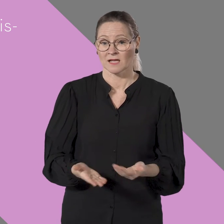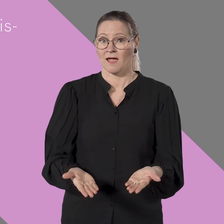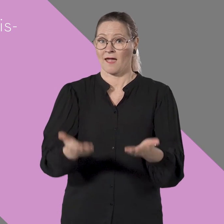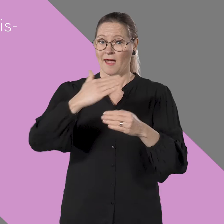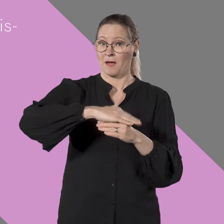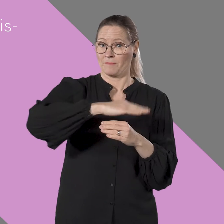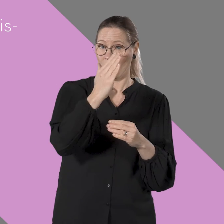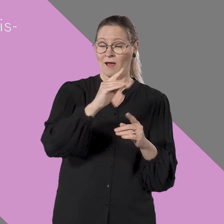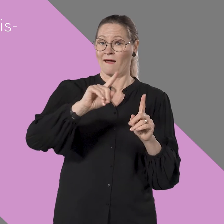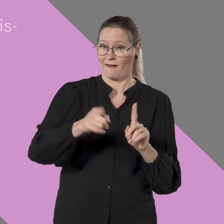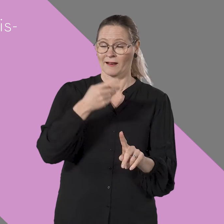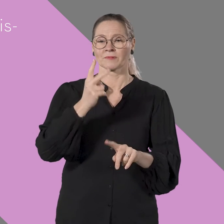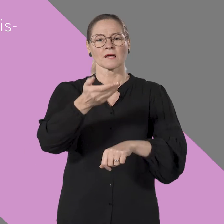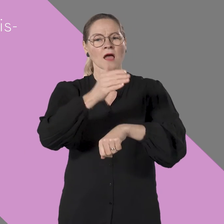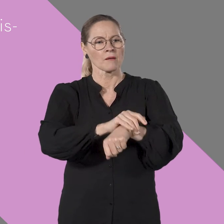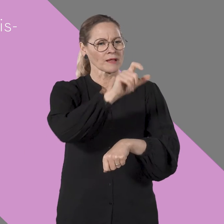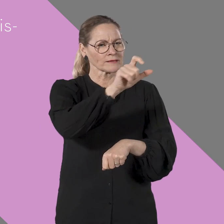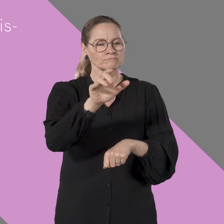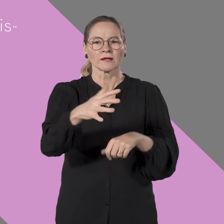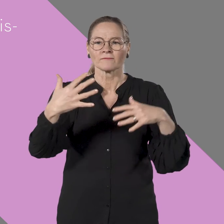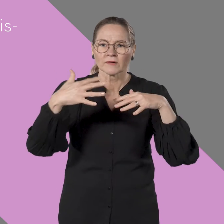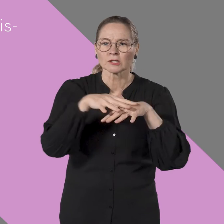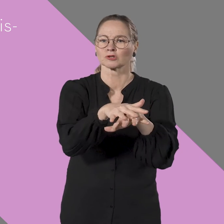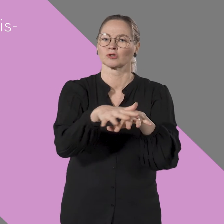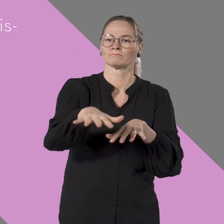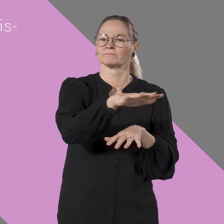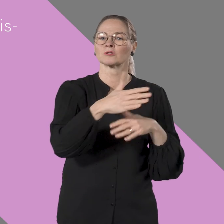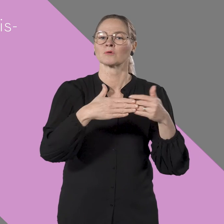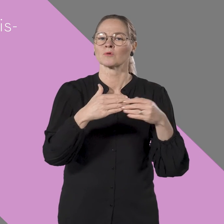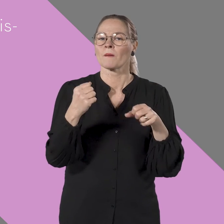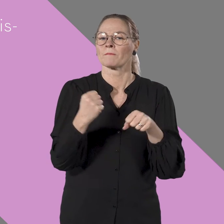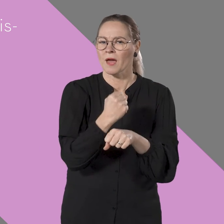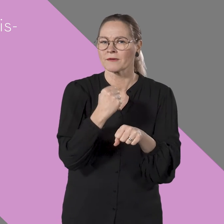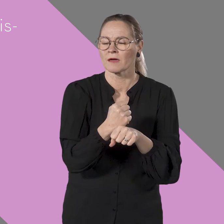Päivä alkaa ammattilaisten verkoston työpajalla, -